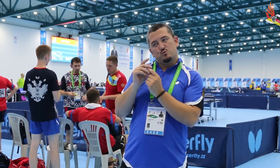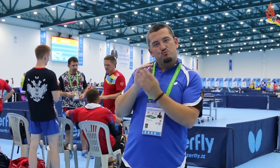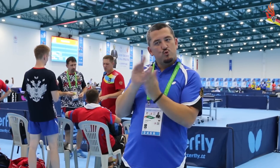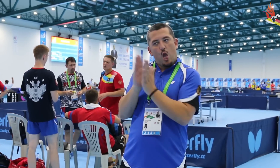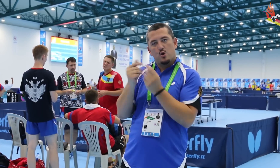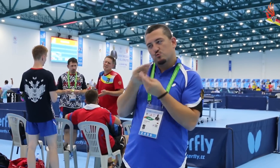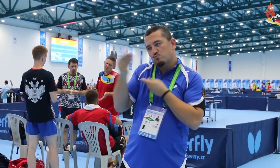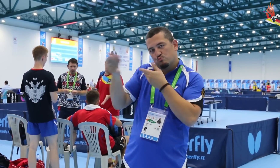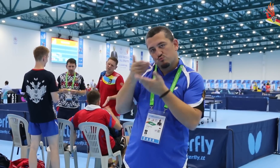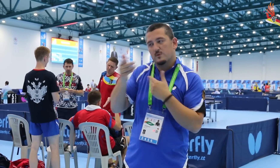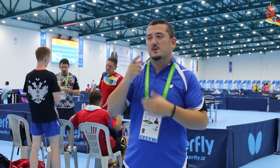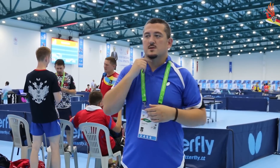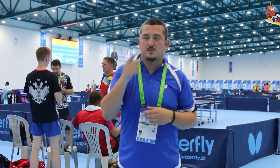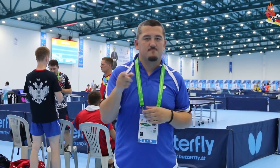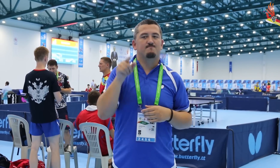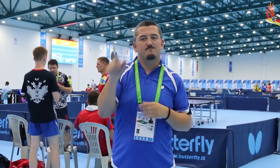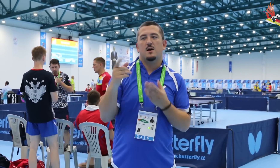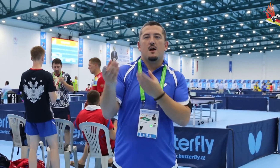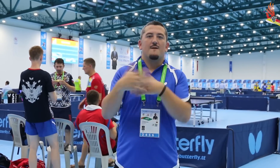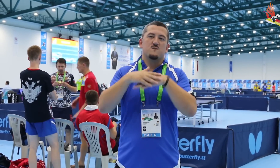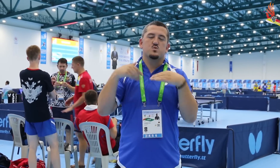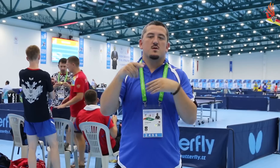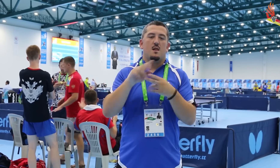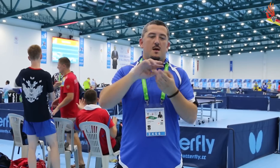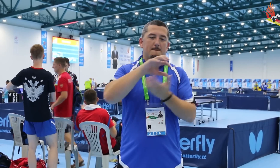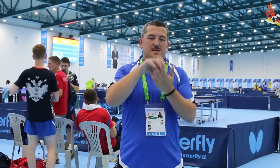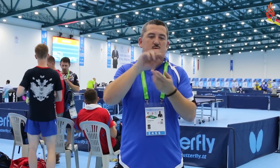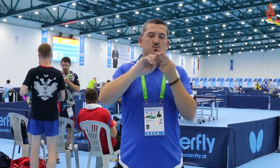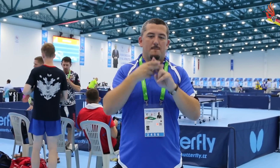In den Gesprächen, die ich mit ihnen hatte, sagten sie, dass sie sich dort mehr Chancen ausrechnen.